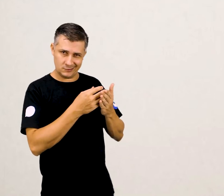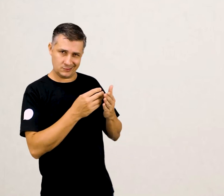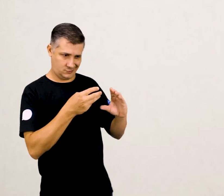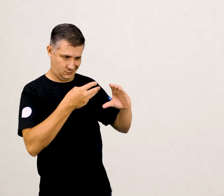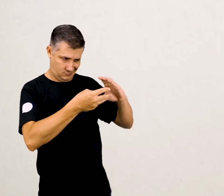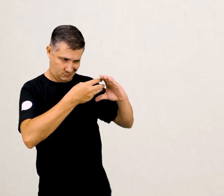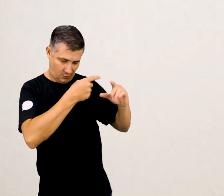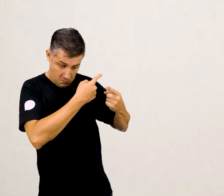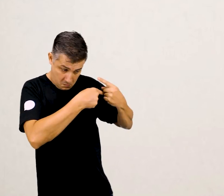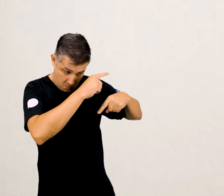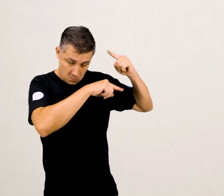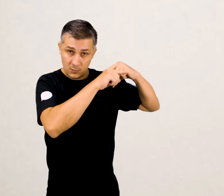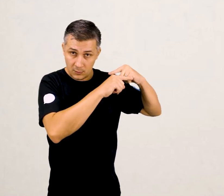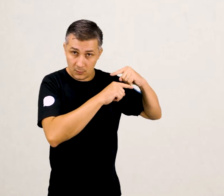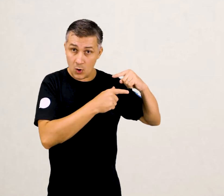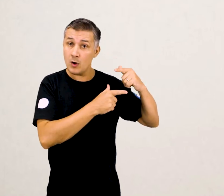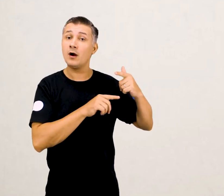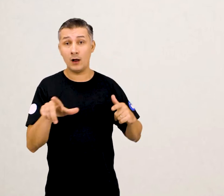já desenvolvidas ao redor do mundo.